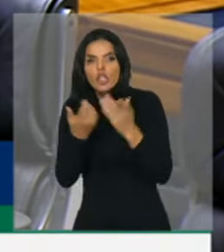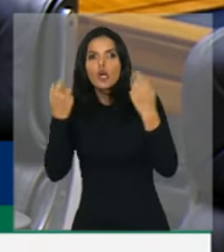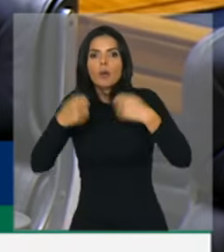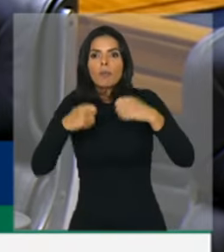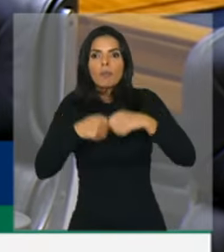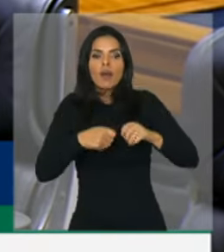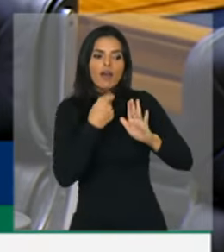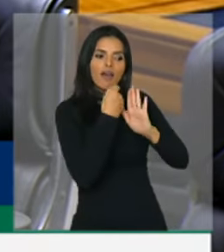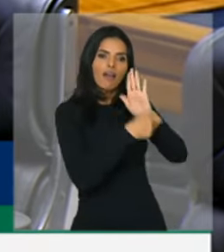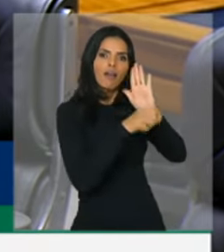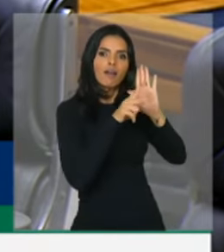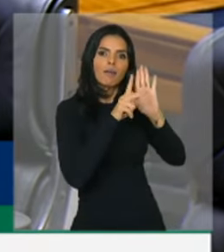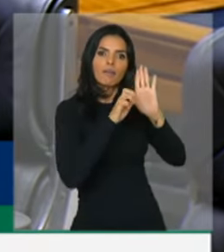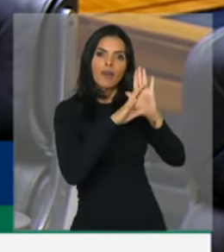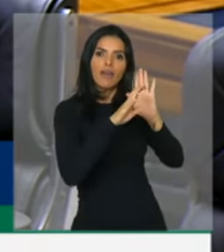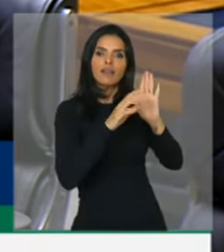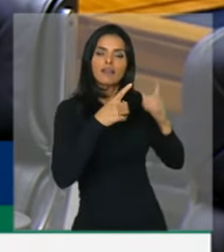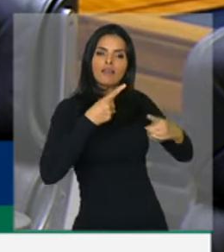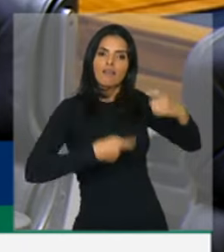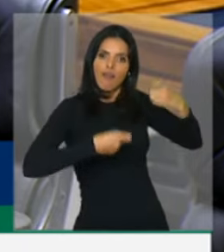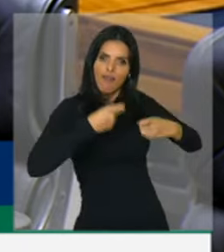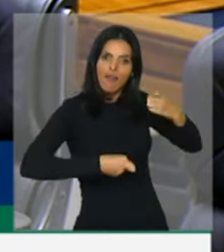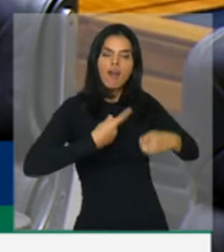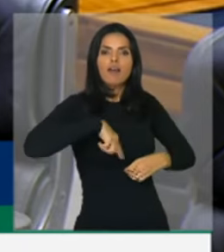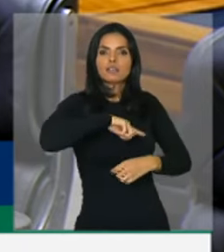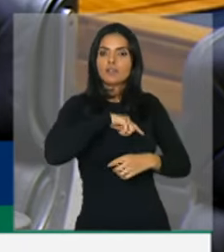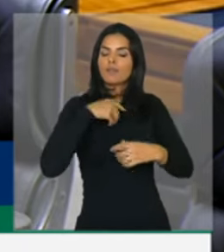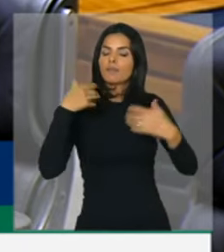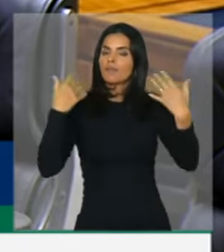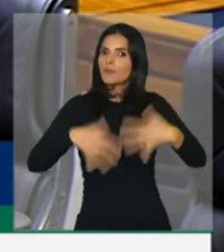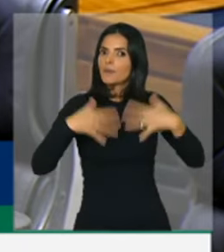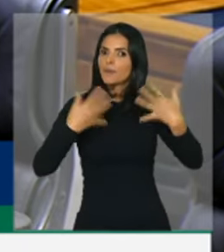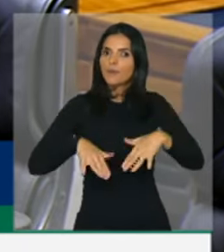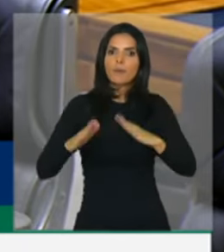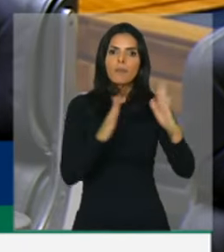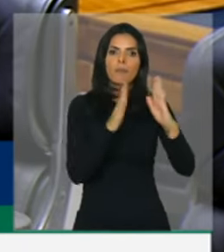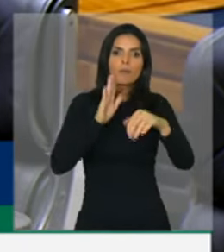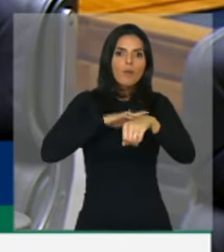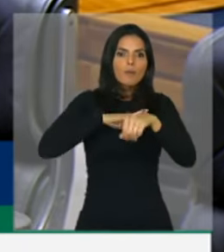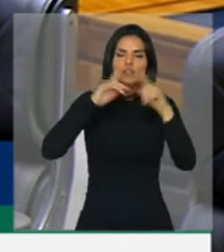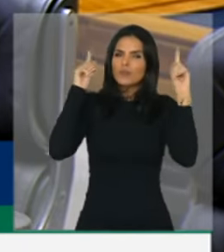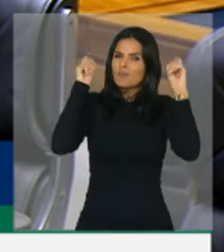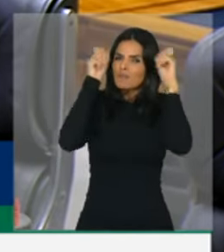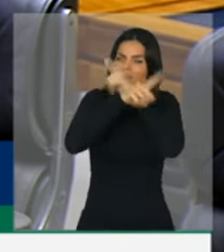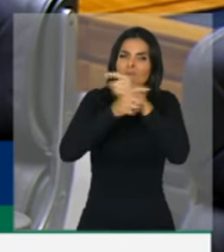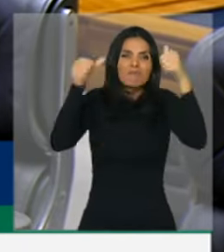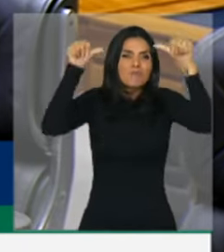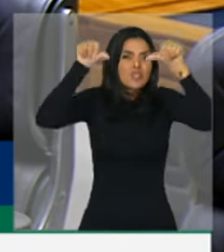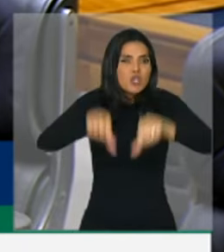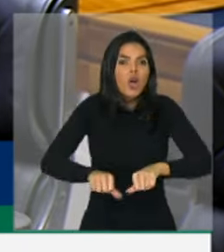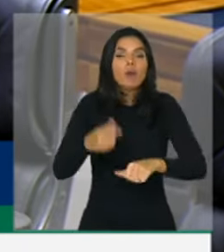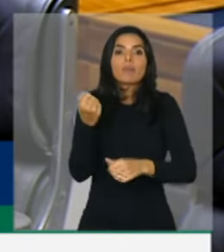NOS PRIMEIROS MOMENTOS E PRECISAMOS DOS RECURSOS. A PEC DA GUERRA NÃO QUEBROU O PAÍS NO ANO PASSADO, NÃO VAI